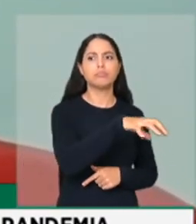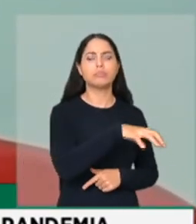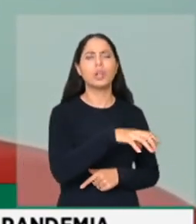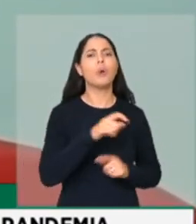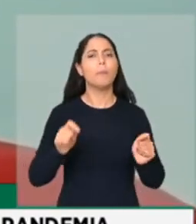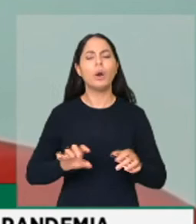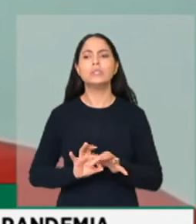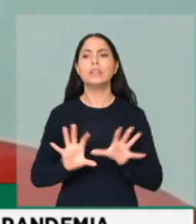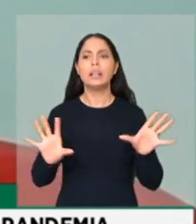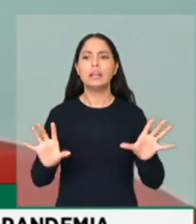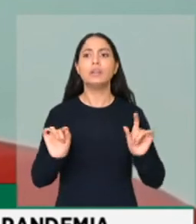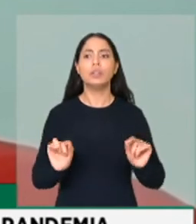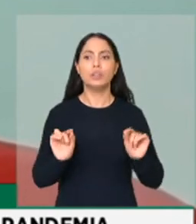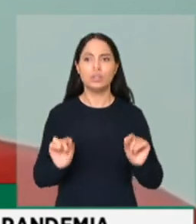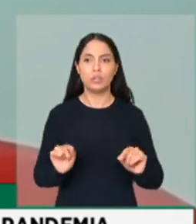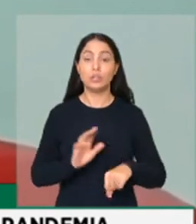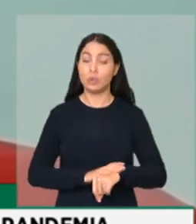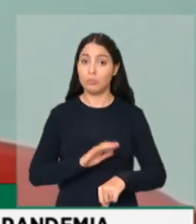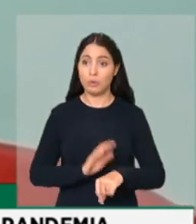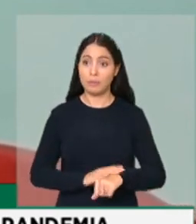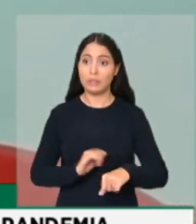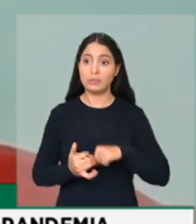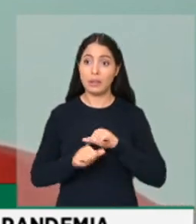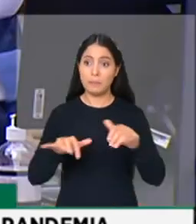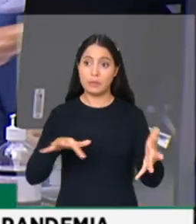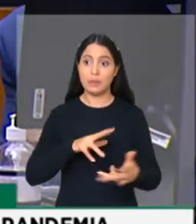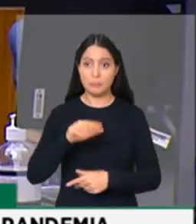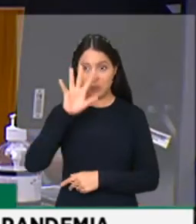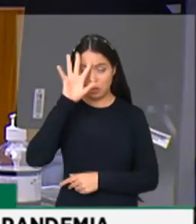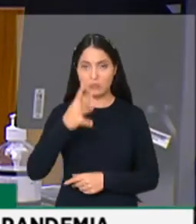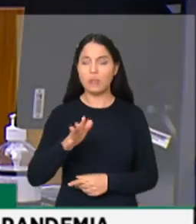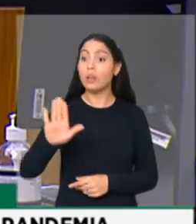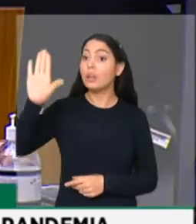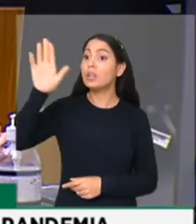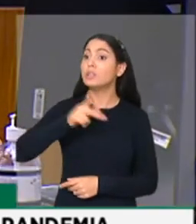MENOS UM POUCO NESSA PANDEMIA. MUITO OBRIGADO, PRESIDENTE. [DEPUTADO]: PRESIDENTE, PELA ORDEM,